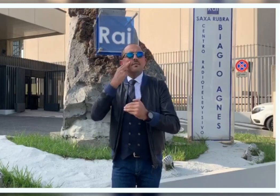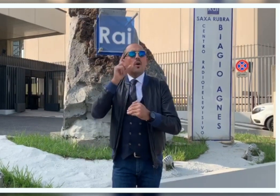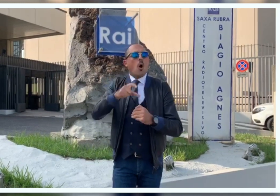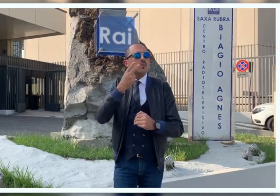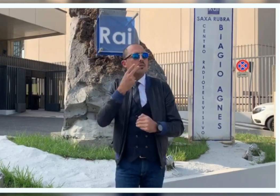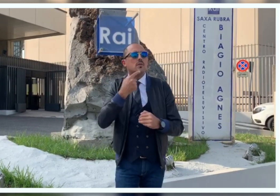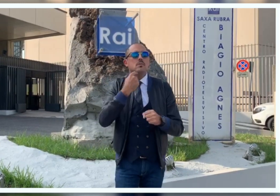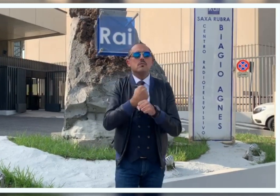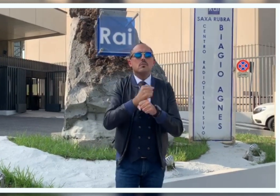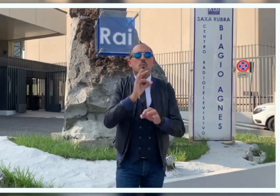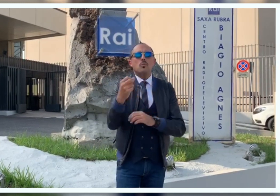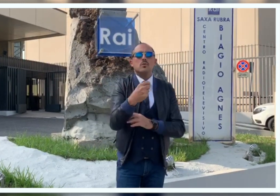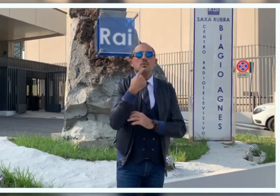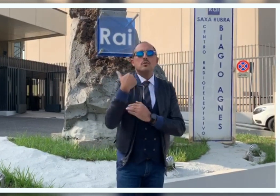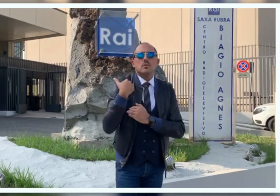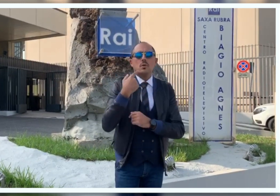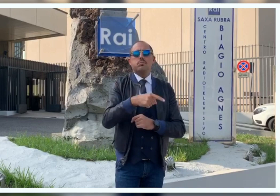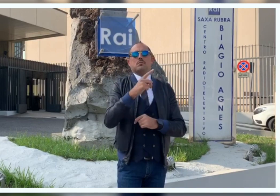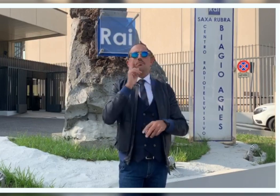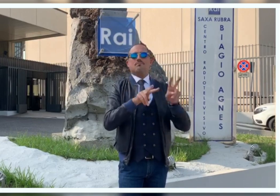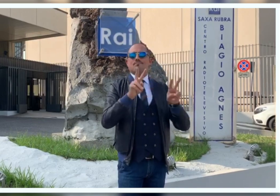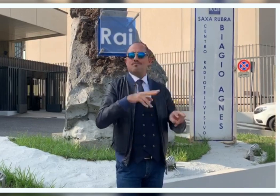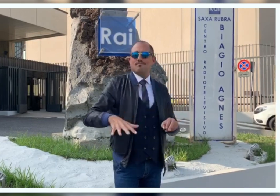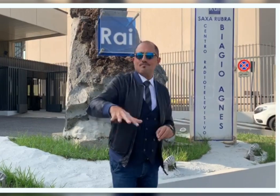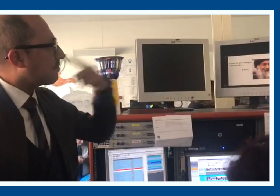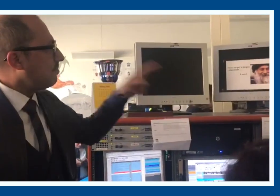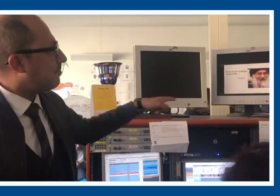era indispensabile verificare di persona le modalità di produzione dei sottotitoli negli uffici preposti.